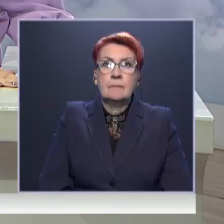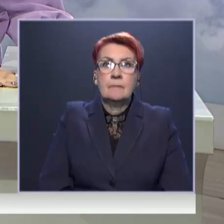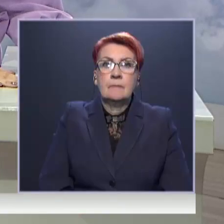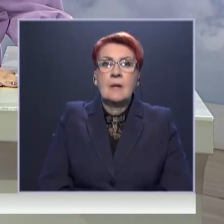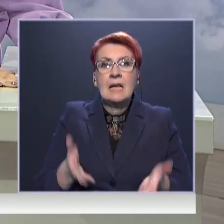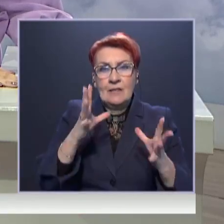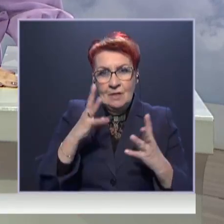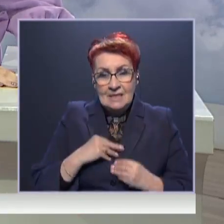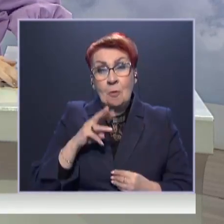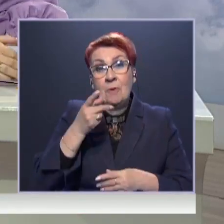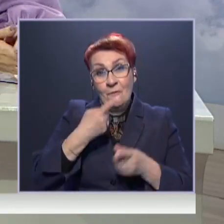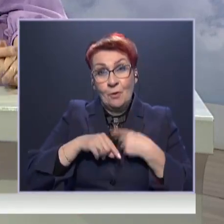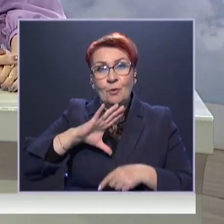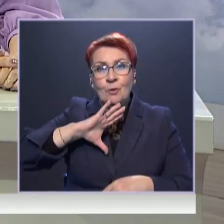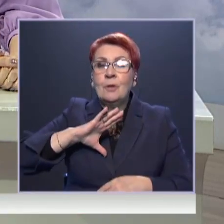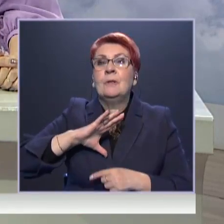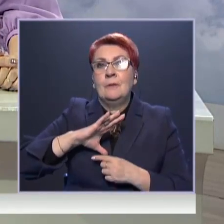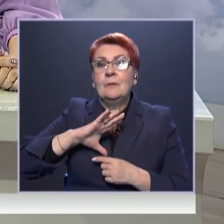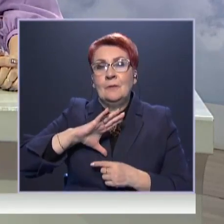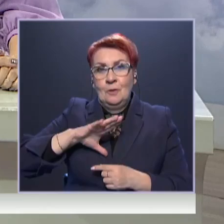с нами мы вернемся после небольшой паузы чтобы прочесть